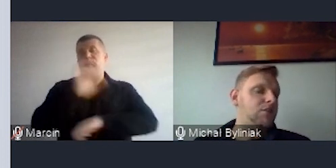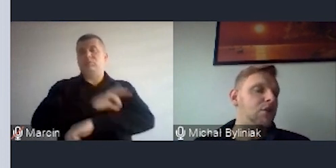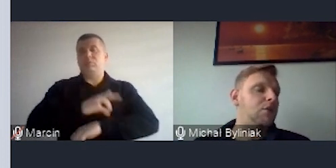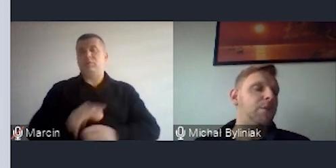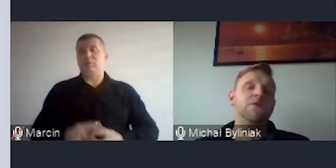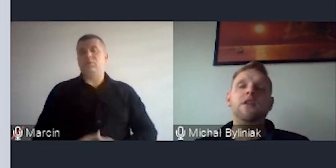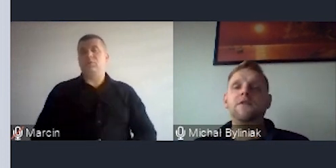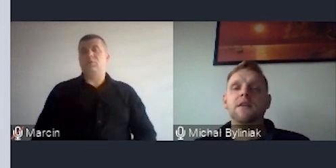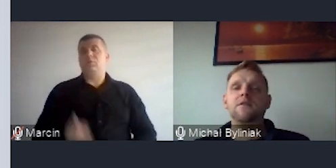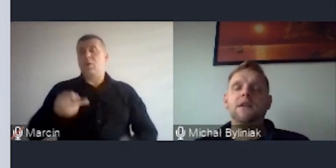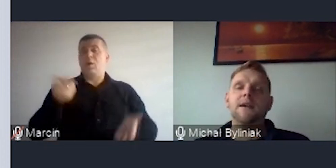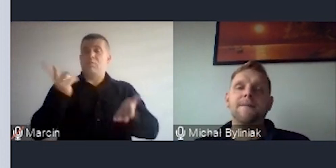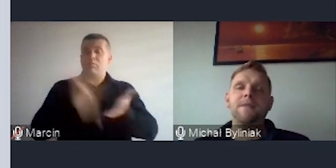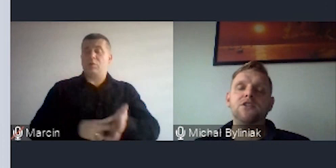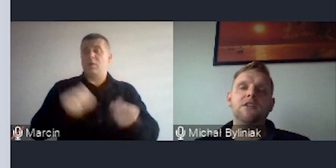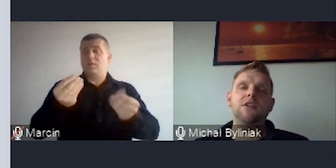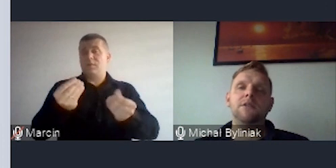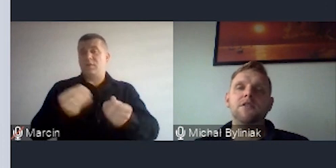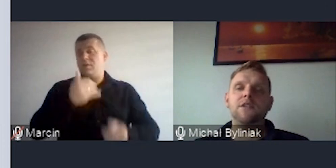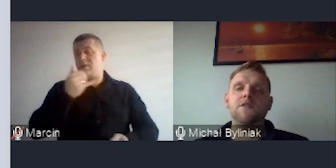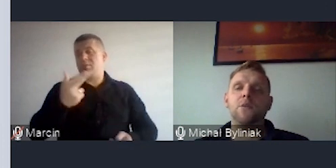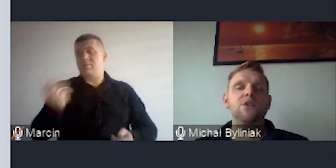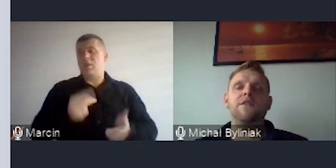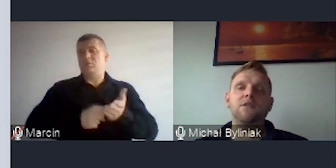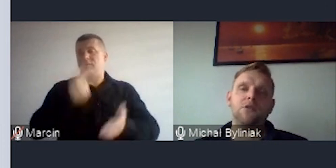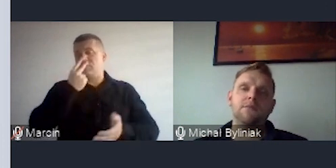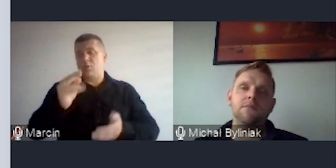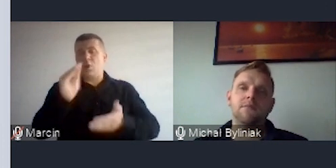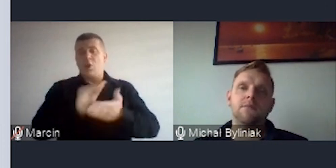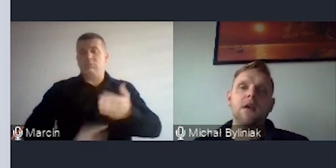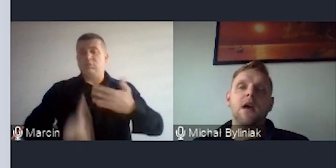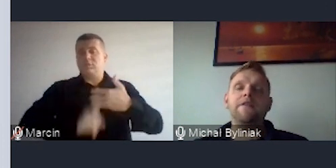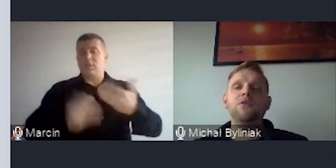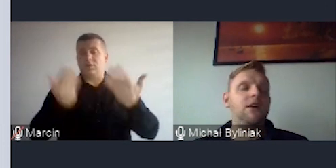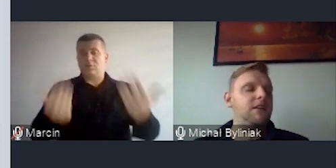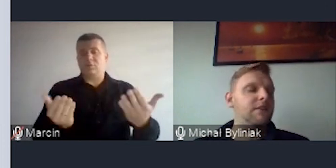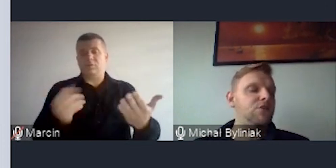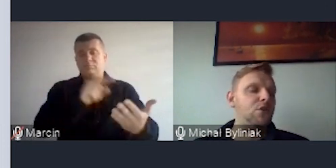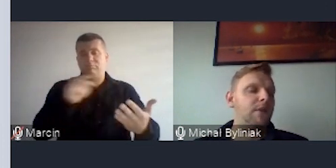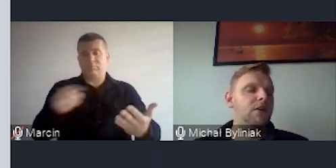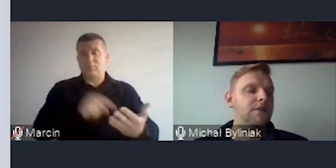To podwójne finansowanie najczęściej będzie widać w opisie faktury, ewentualnie na wyciągu bankowym,